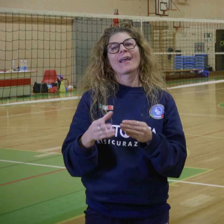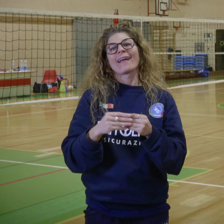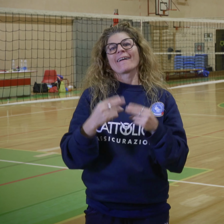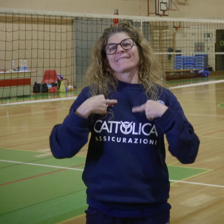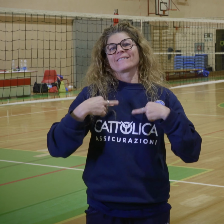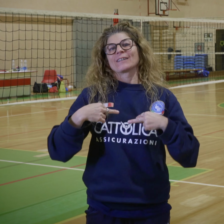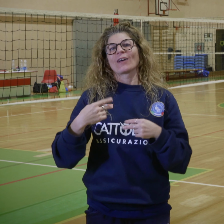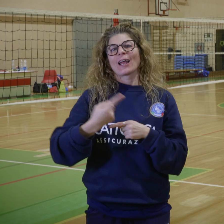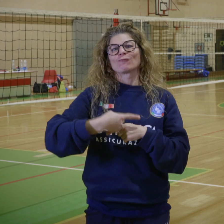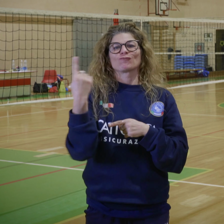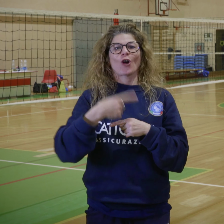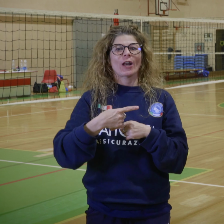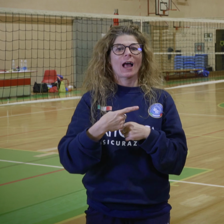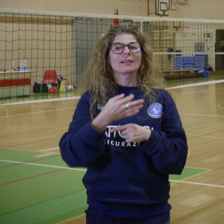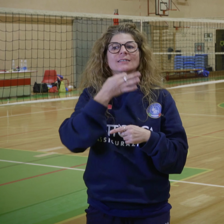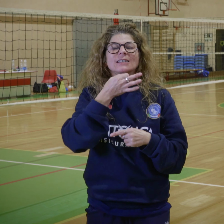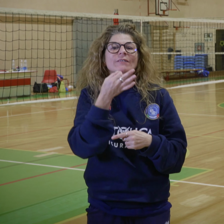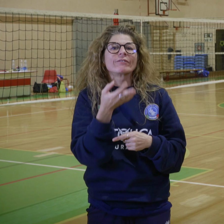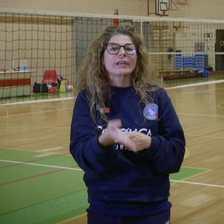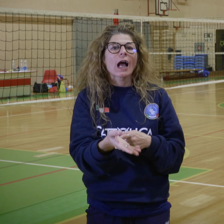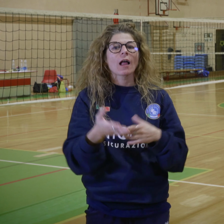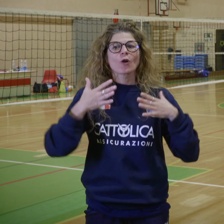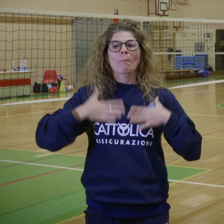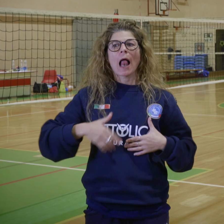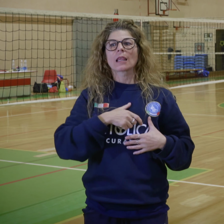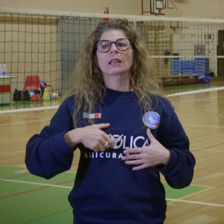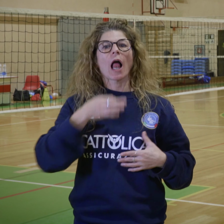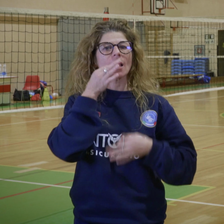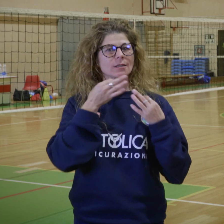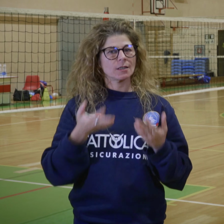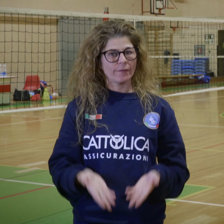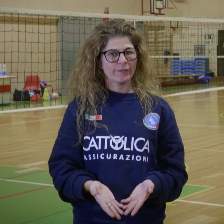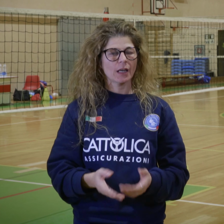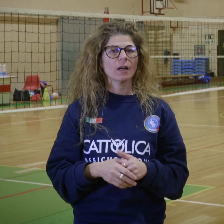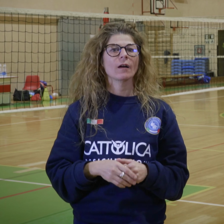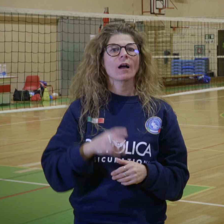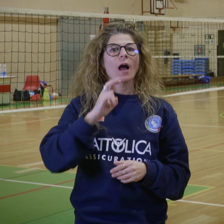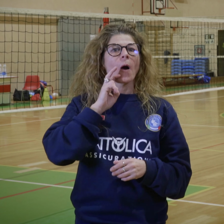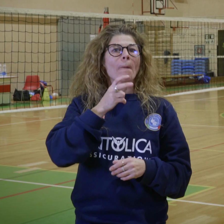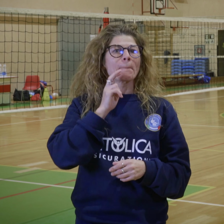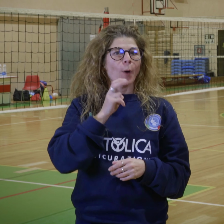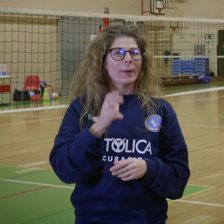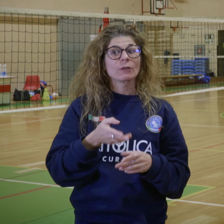della giornata cosa vuol dire indossare la maglia dell'Italia. Il pomeriggio è andato molto bene, ci